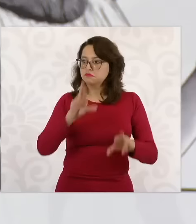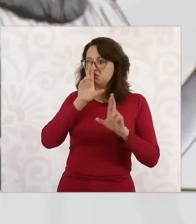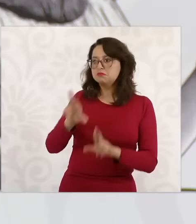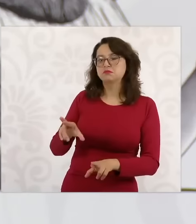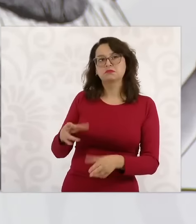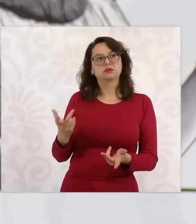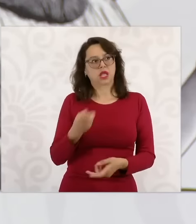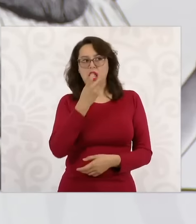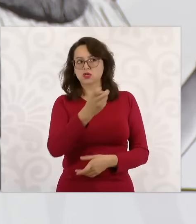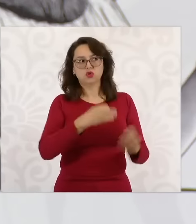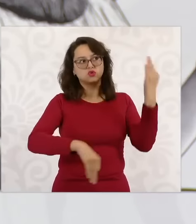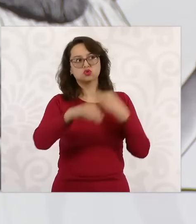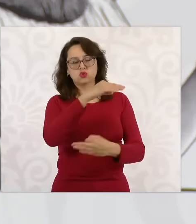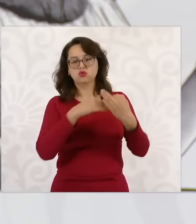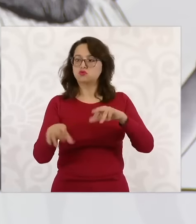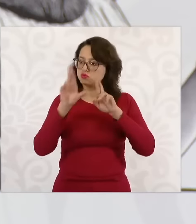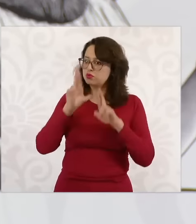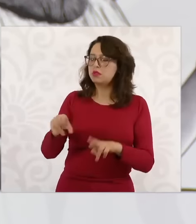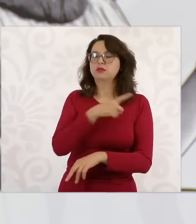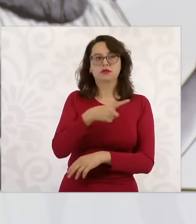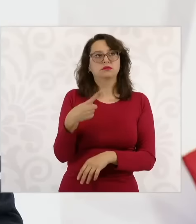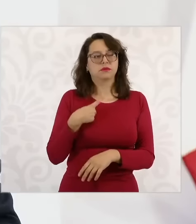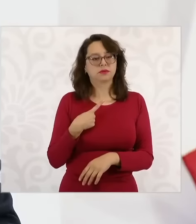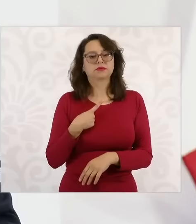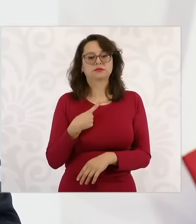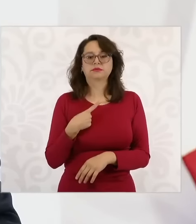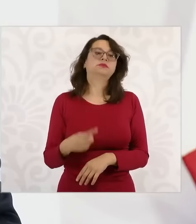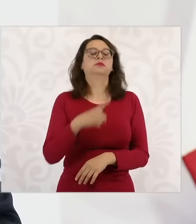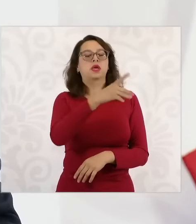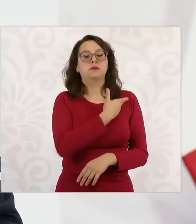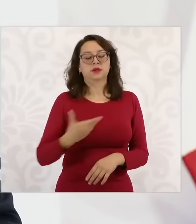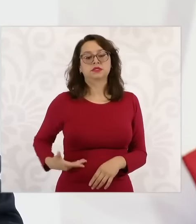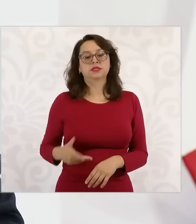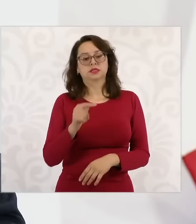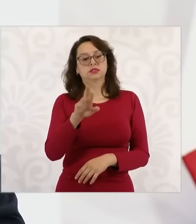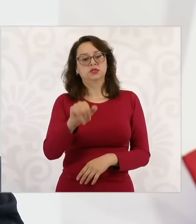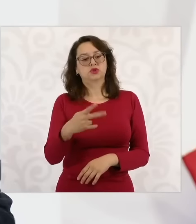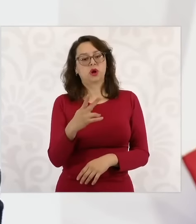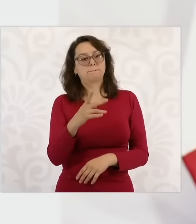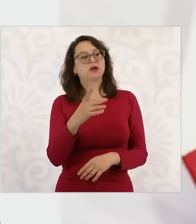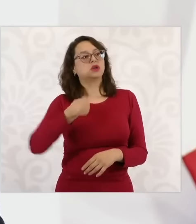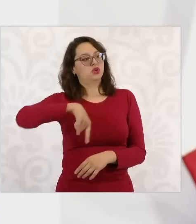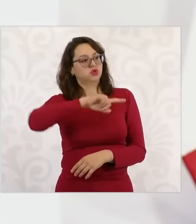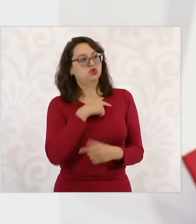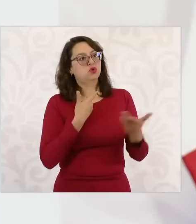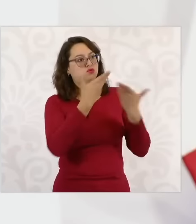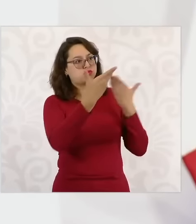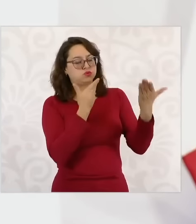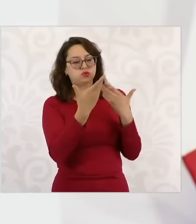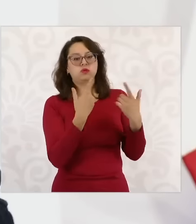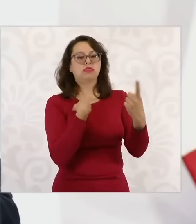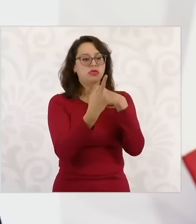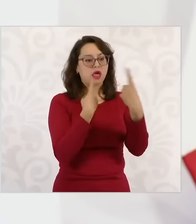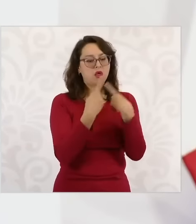Unidos. Presidente Trump, eh, y nosotros pues hemos logrado un buen entendimiento. La última